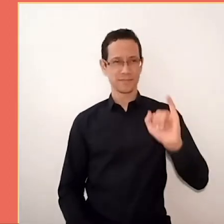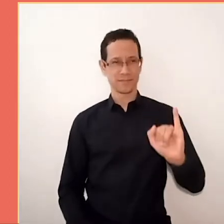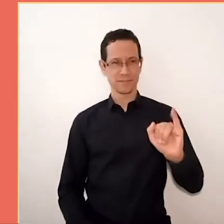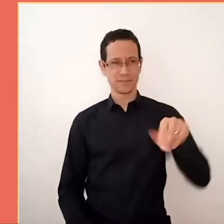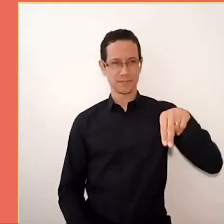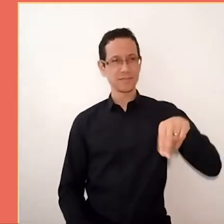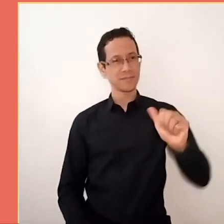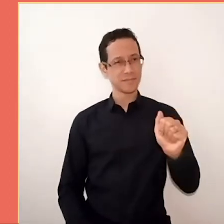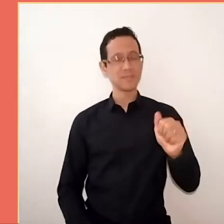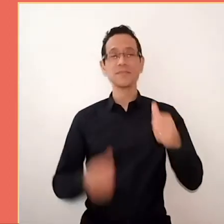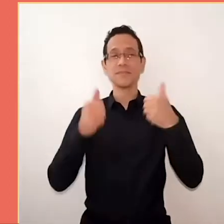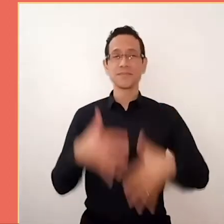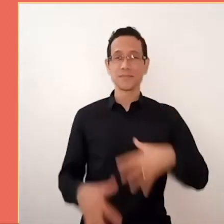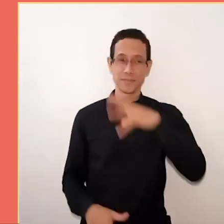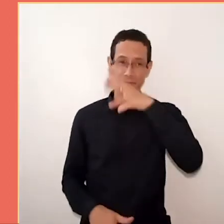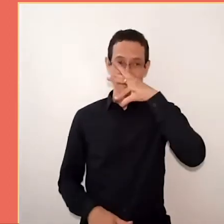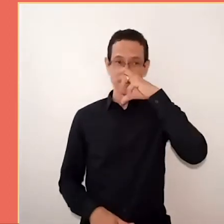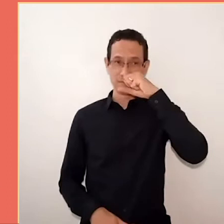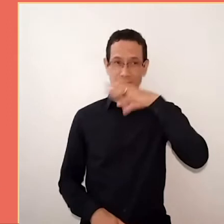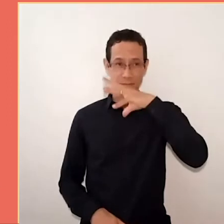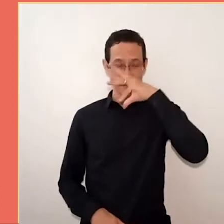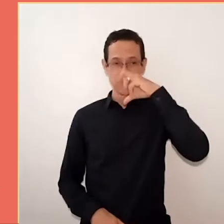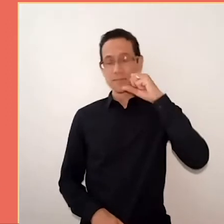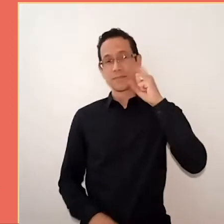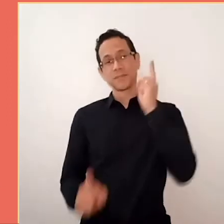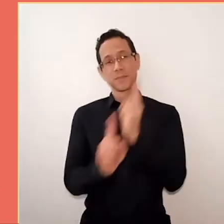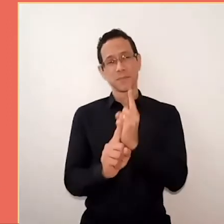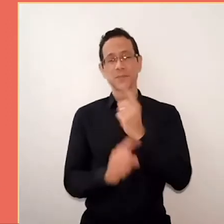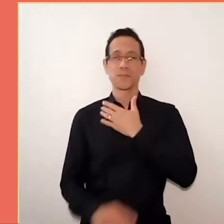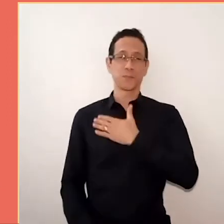o cheiro, que ela disse que se reconheceu aqui pelo cheiro.